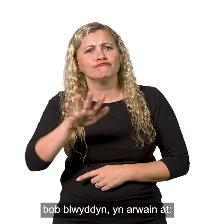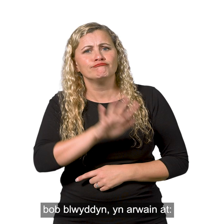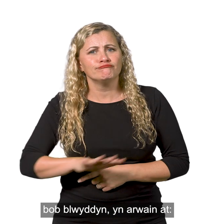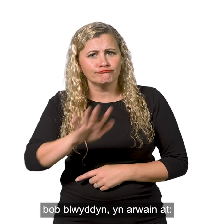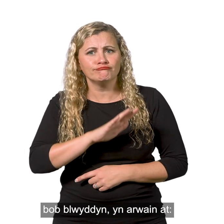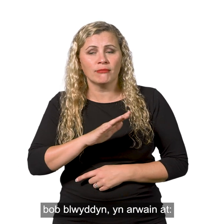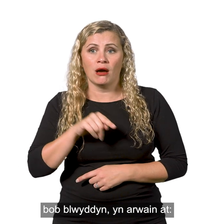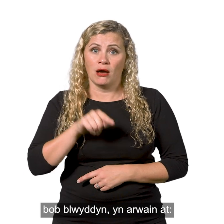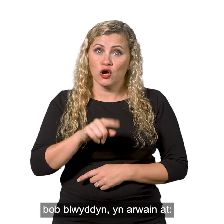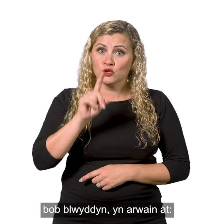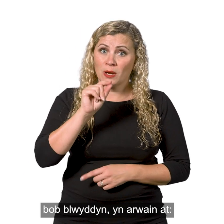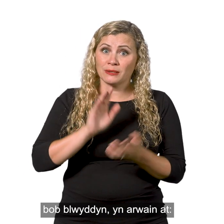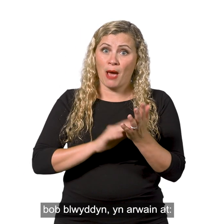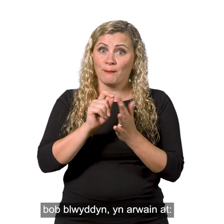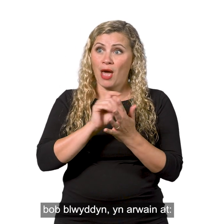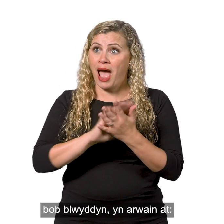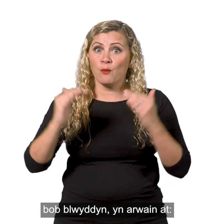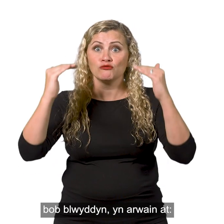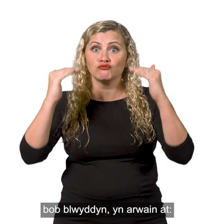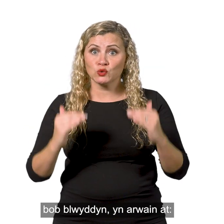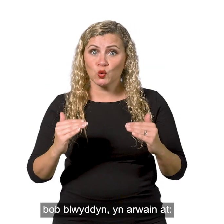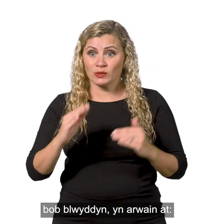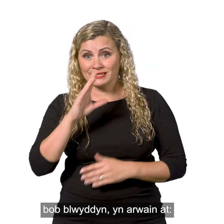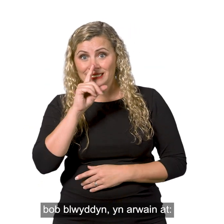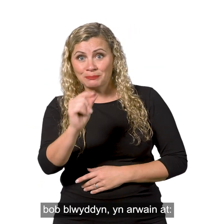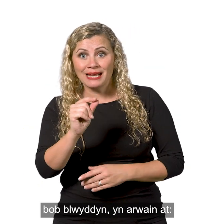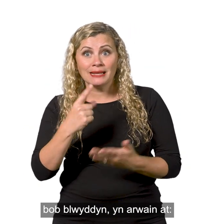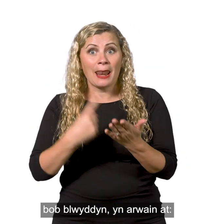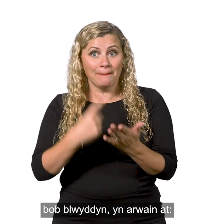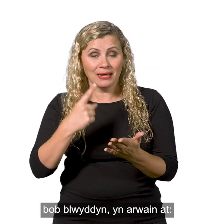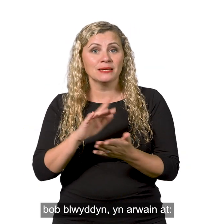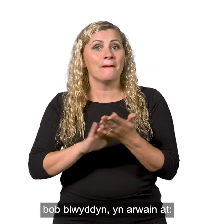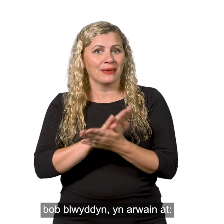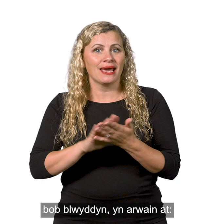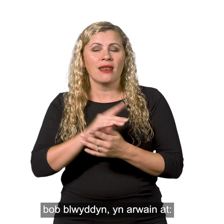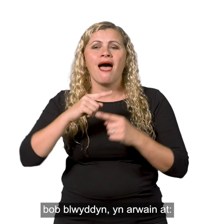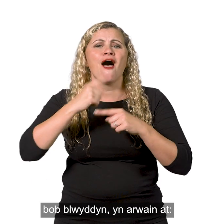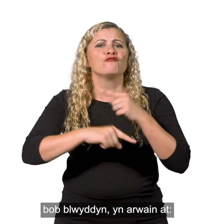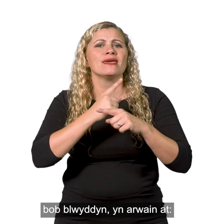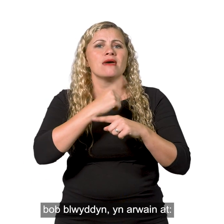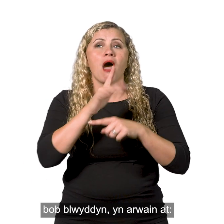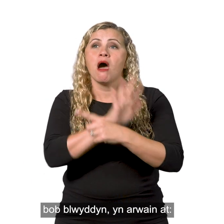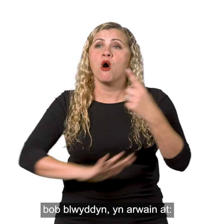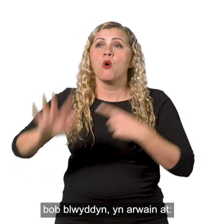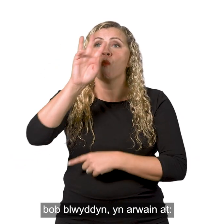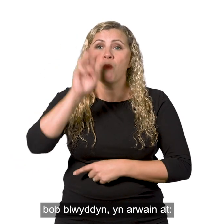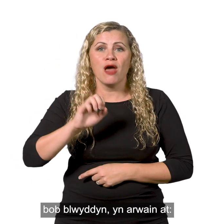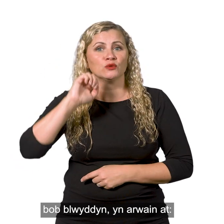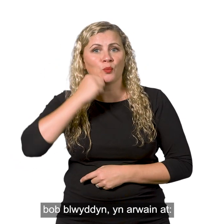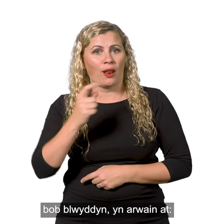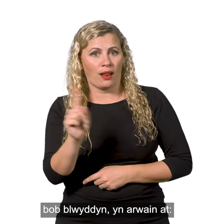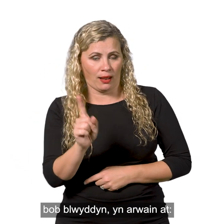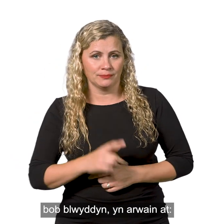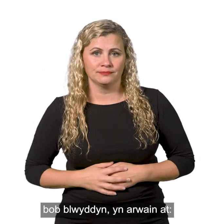bob blwyddyn, yn arwain at: